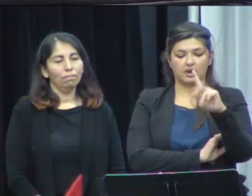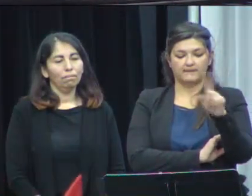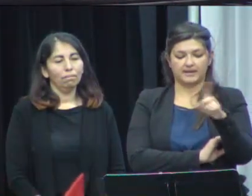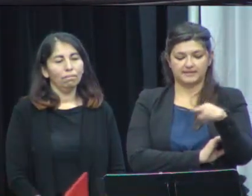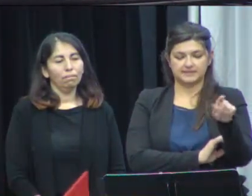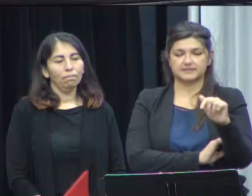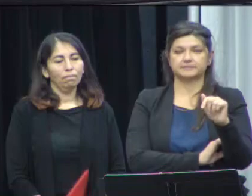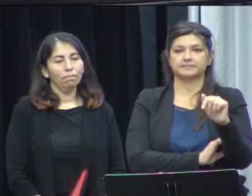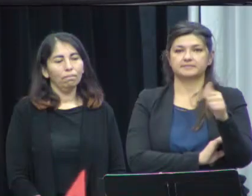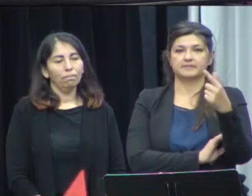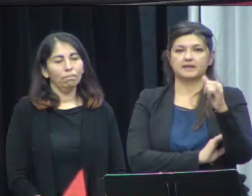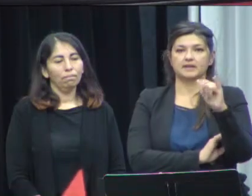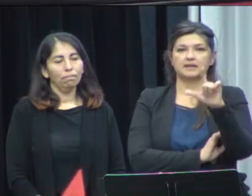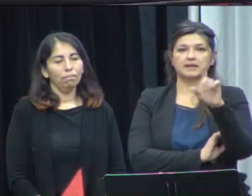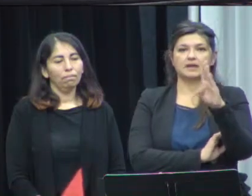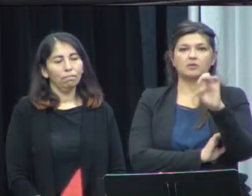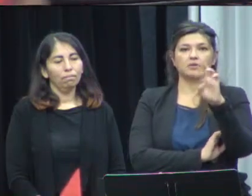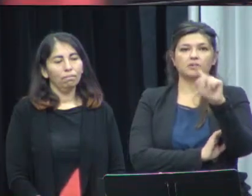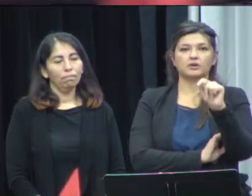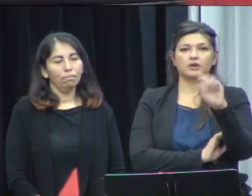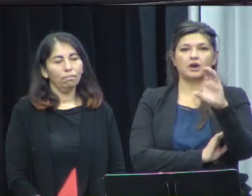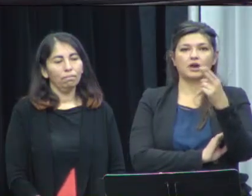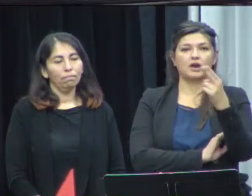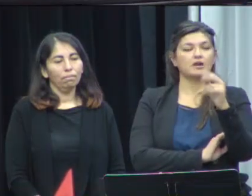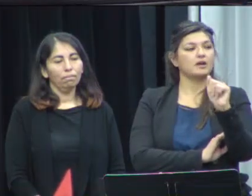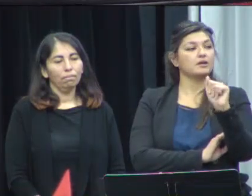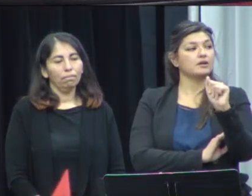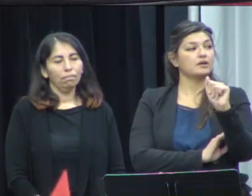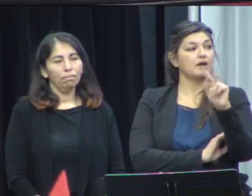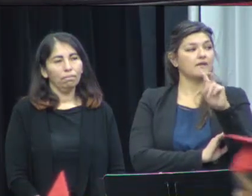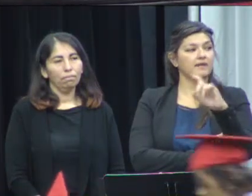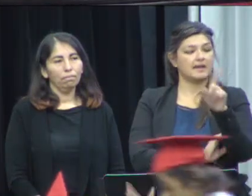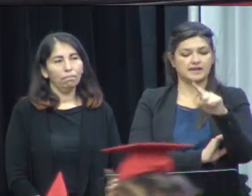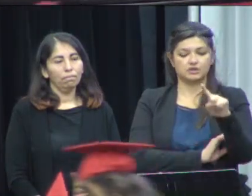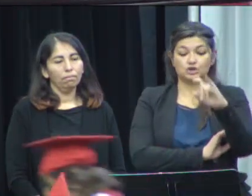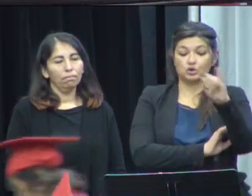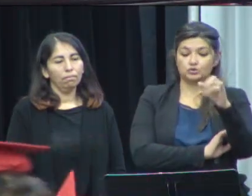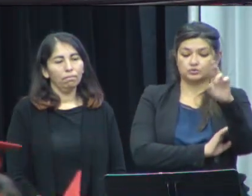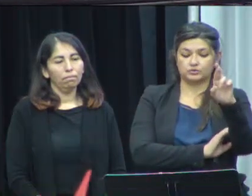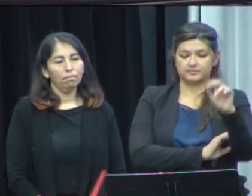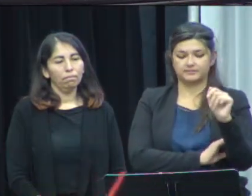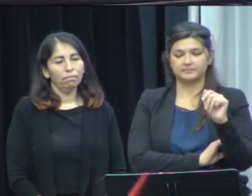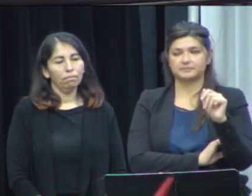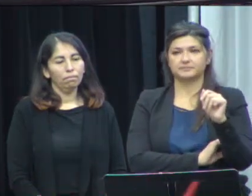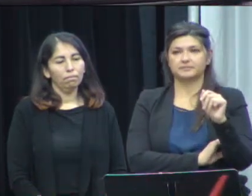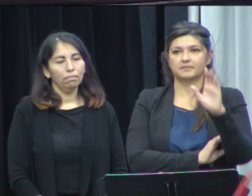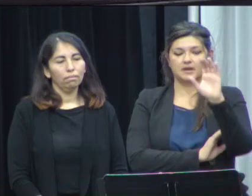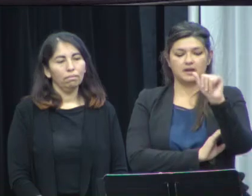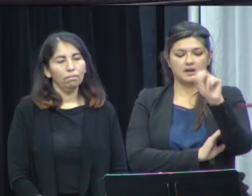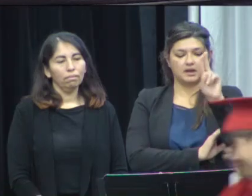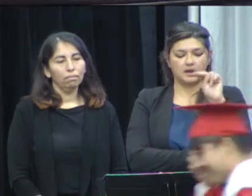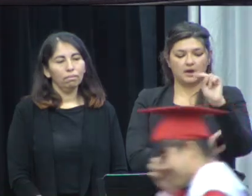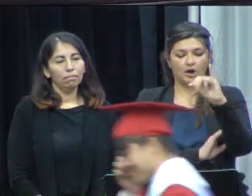Gilbert Chavez, Jr. (audience applauds) Ajane Chelf.